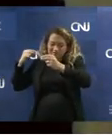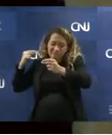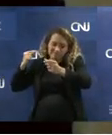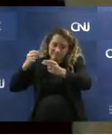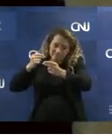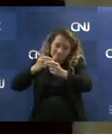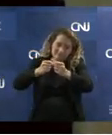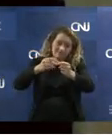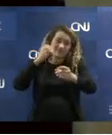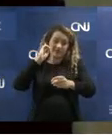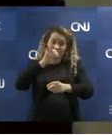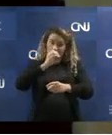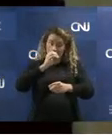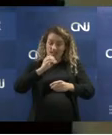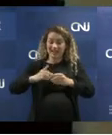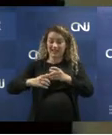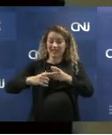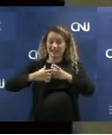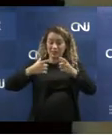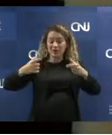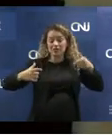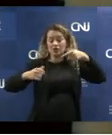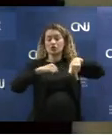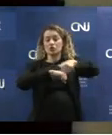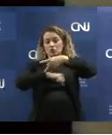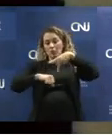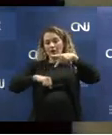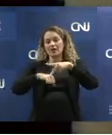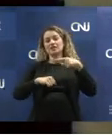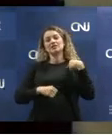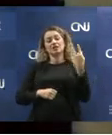e vem se agravando no país, inclusive a nossa Suprema Corte.